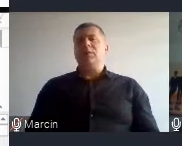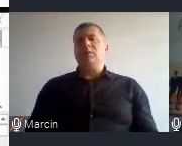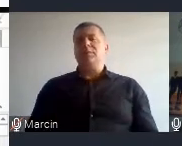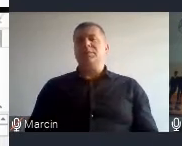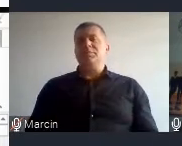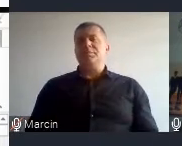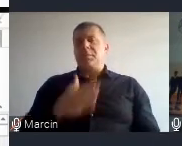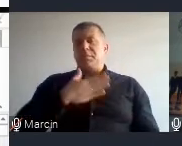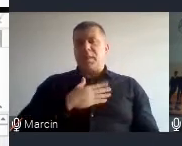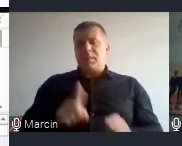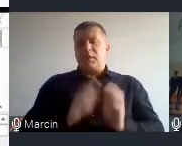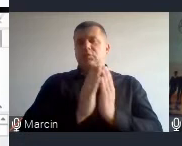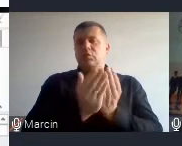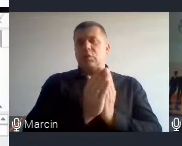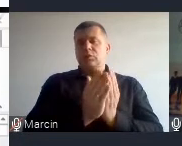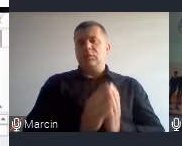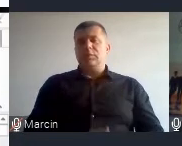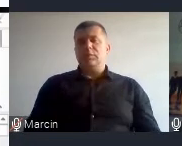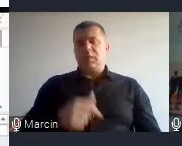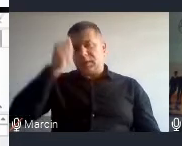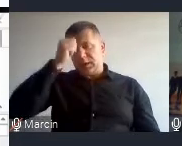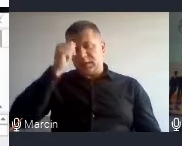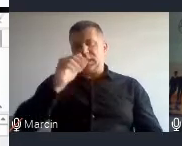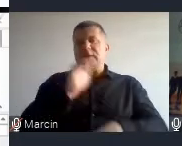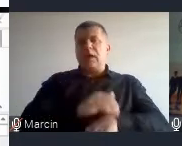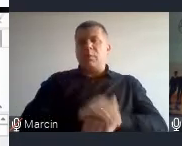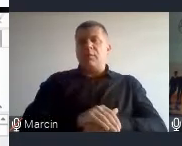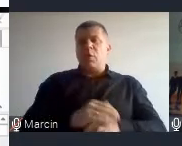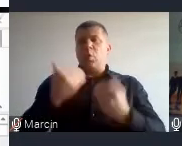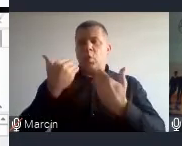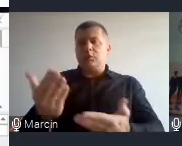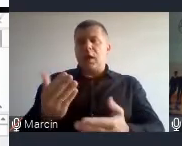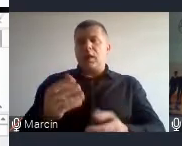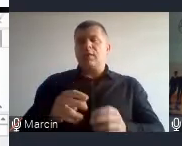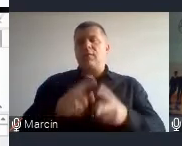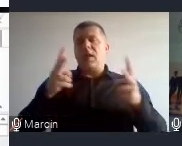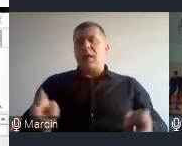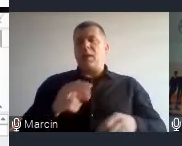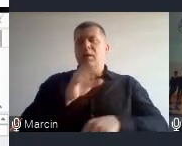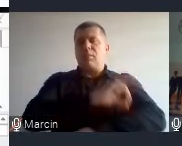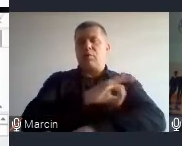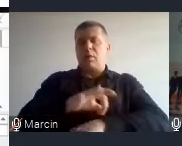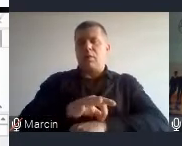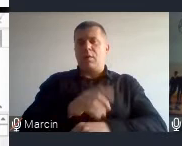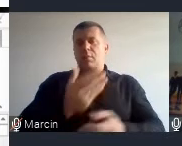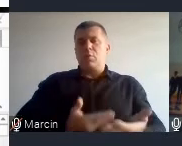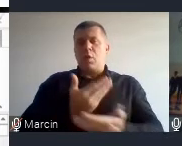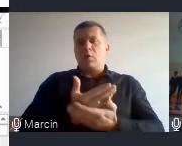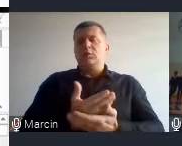I mamy podręcznik, który nosi tytuł: „Zamówienia udzielane w ramach projektów. Podręcznik Wnioskodawcy i Beneficjenta”.